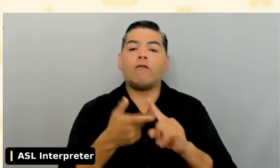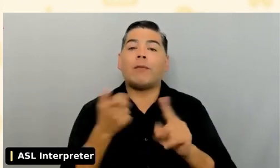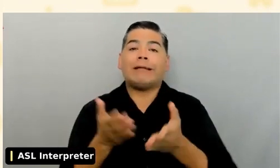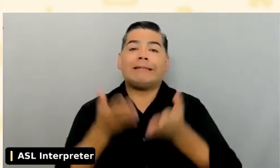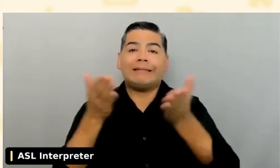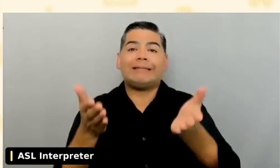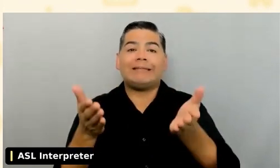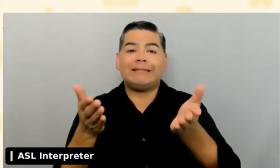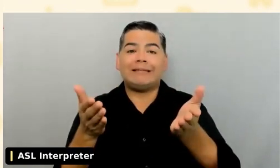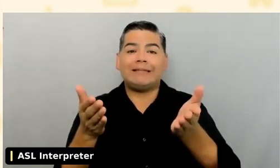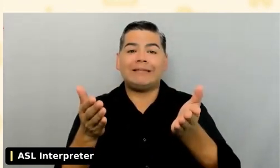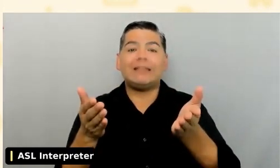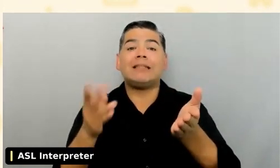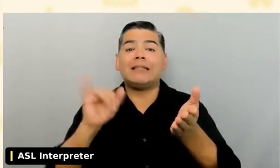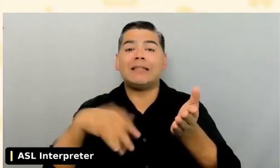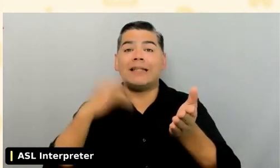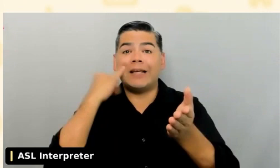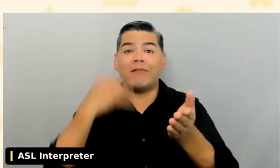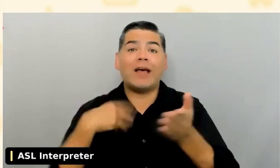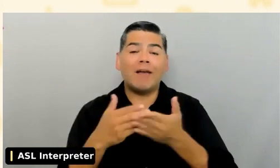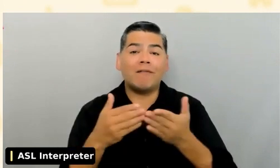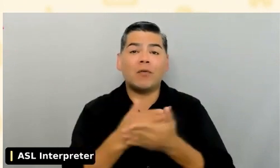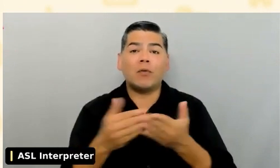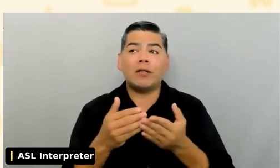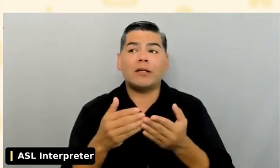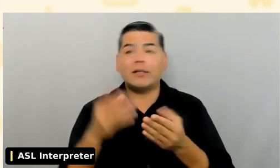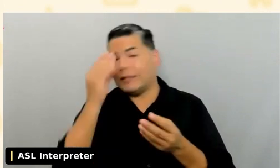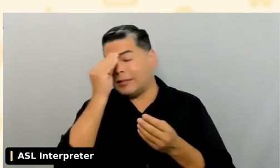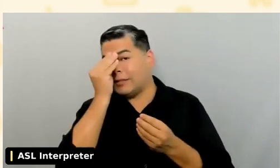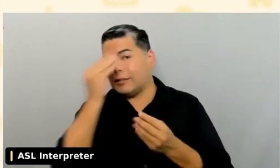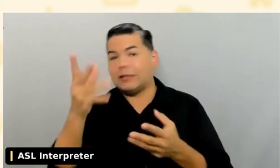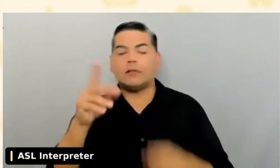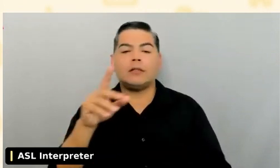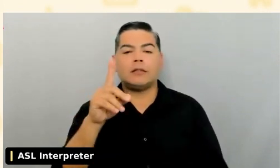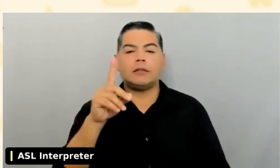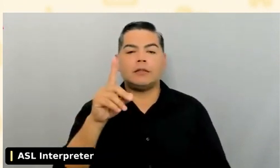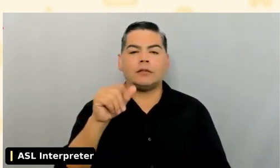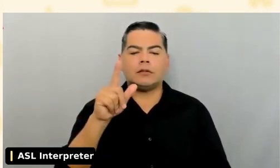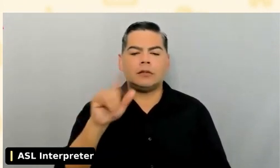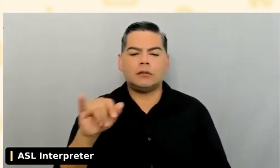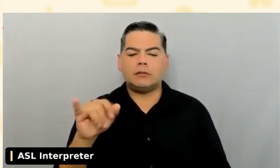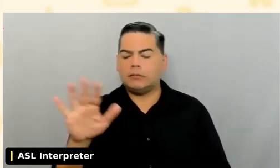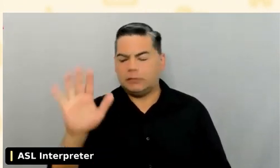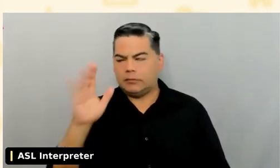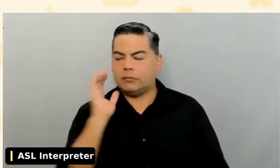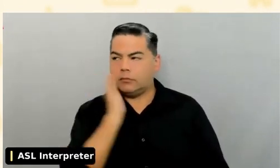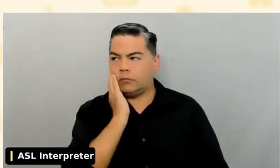Y a modo de ejemplo, si alguien le dice a Dall-E... Ya no me acuerdo, pero bueno. Dall-E.